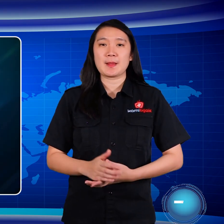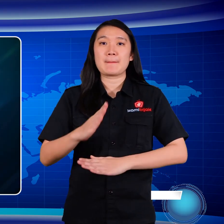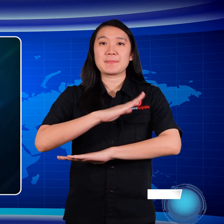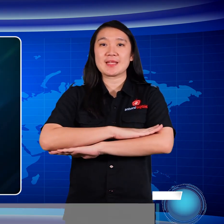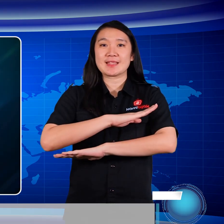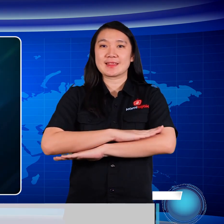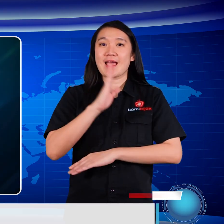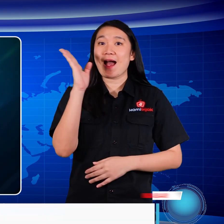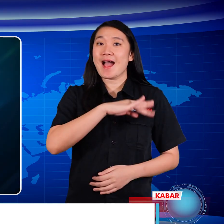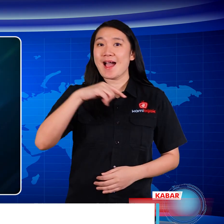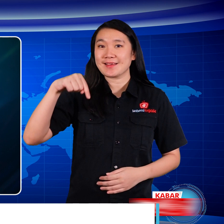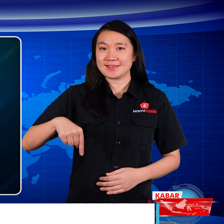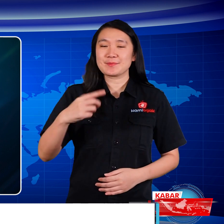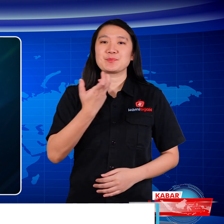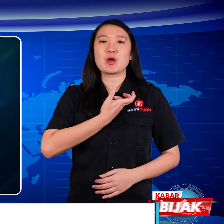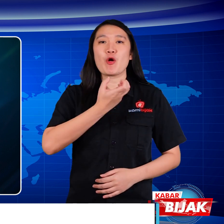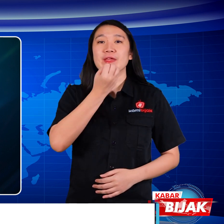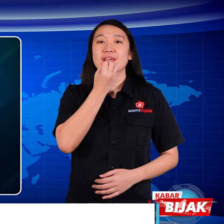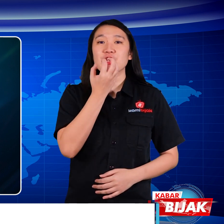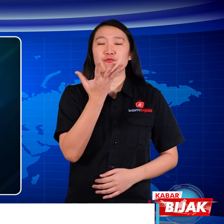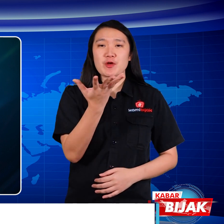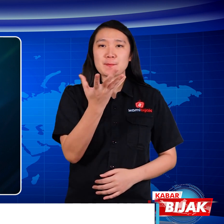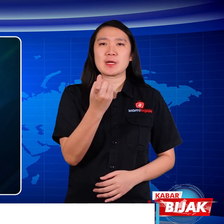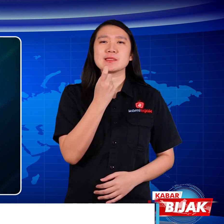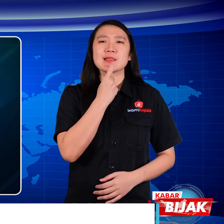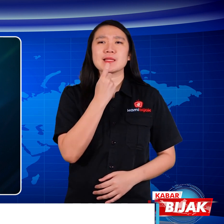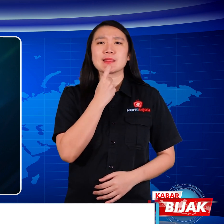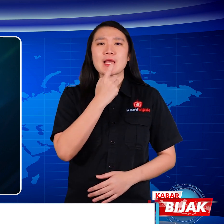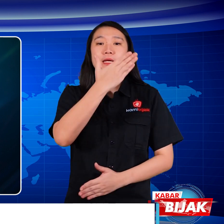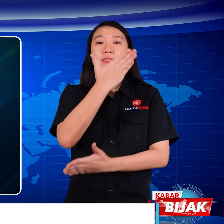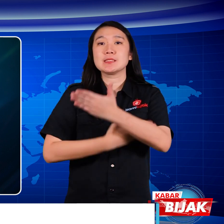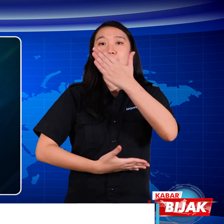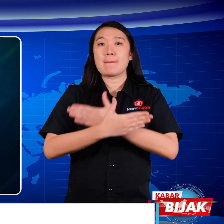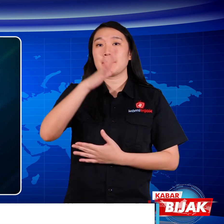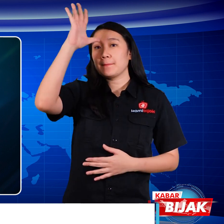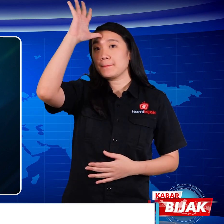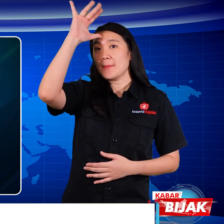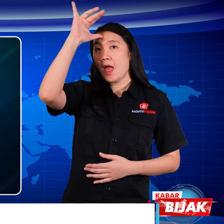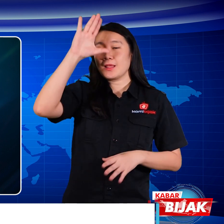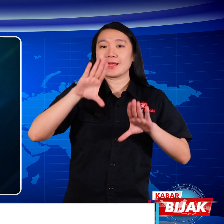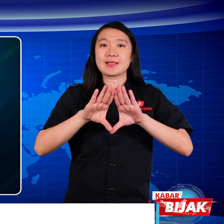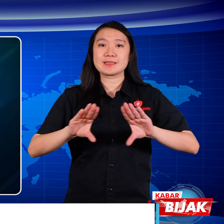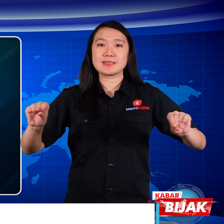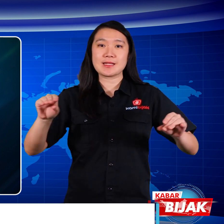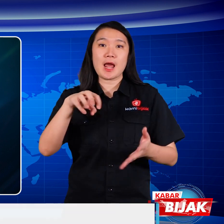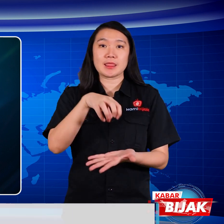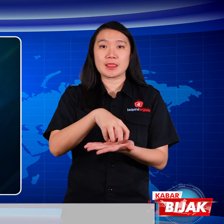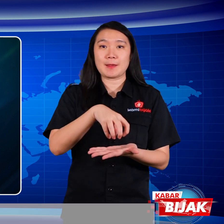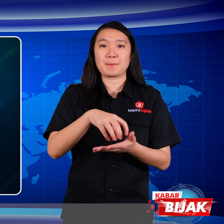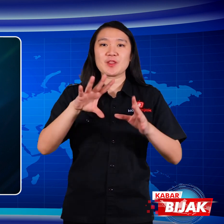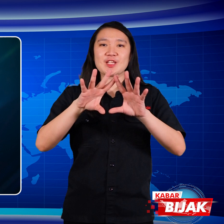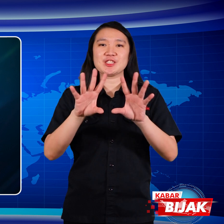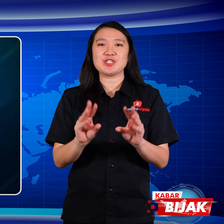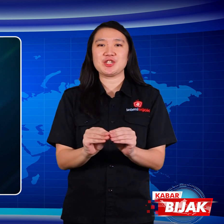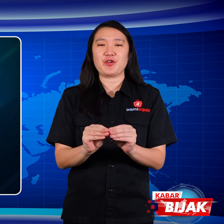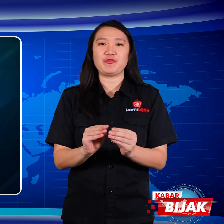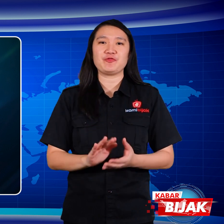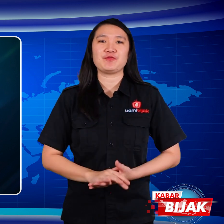Berita hari ini, saya mau menyampaikan tentang Disabilitas Bali kerja di tempat inklusif.